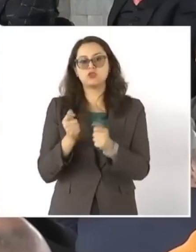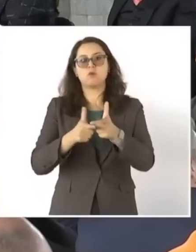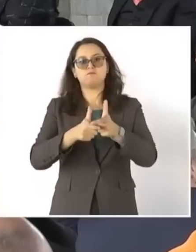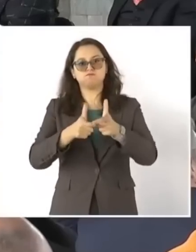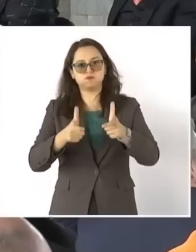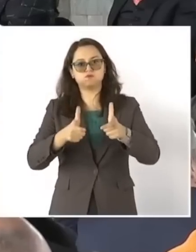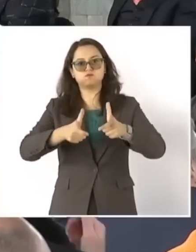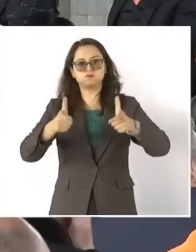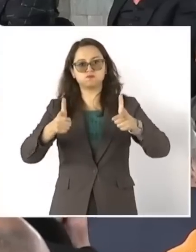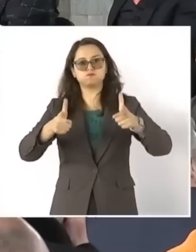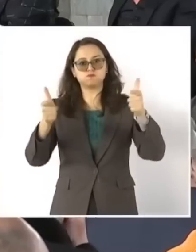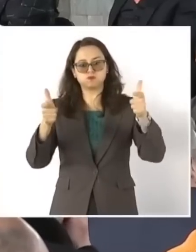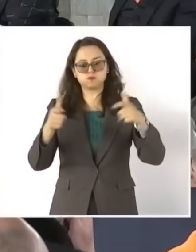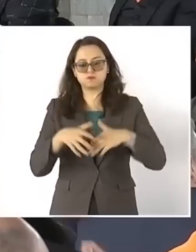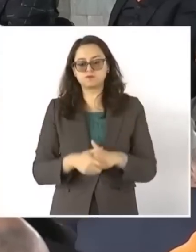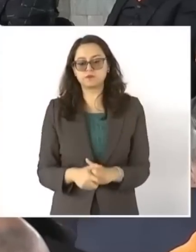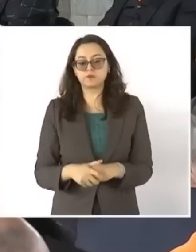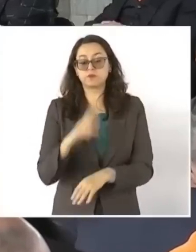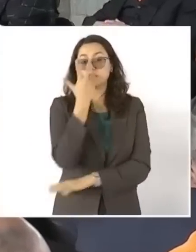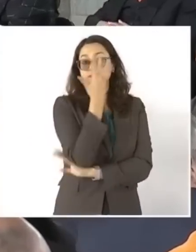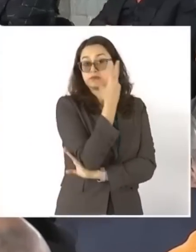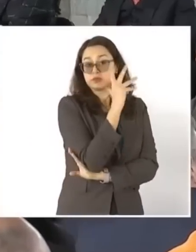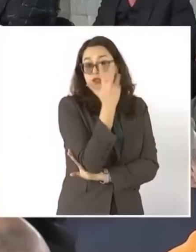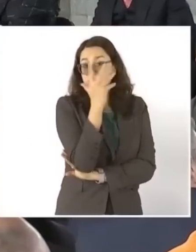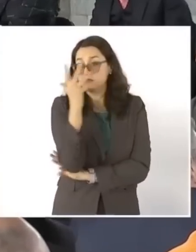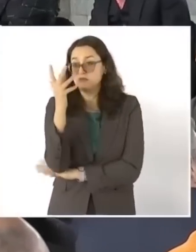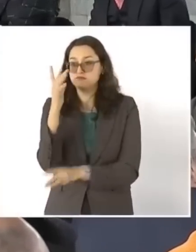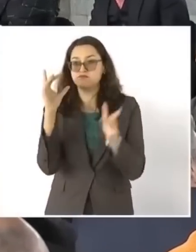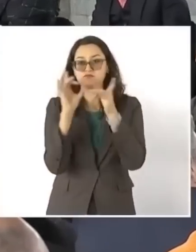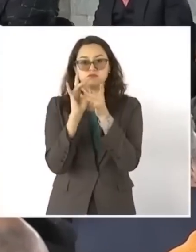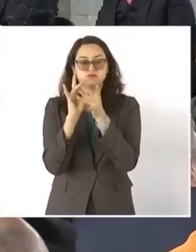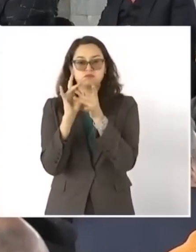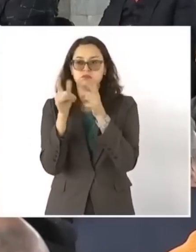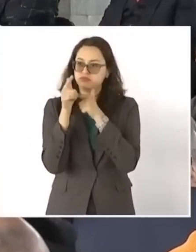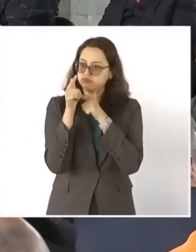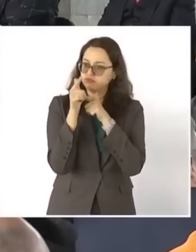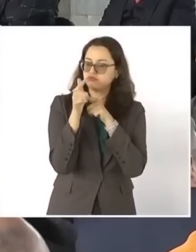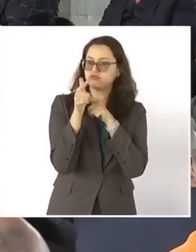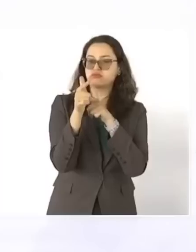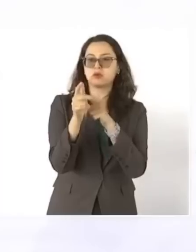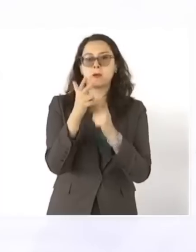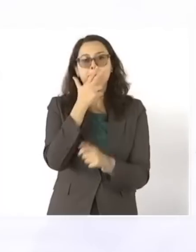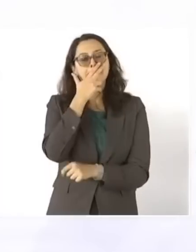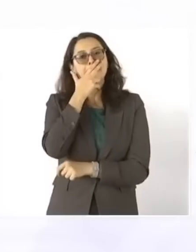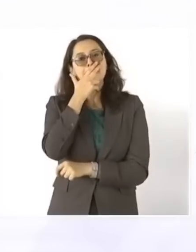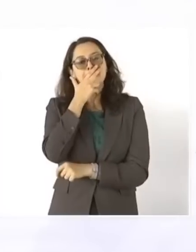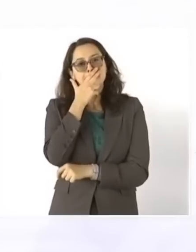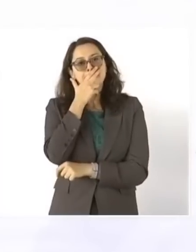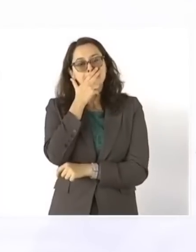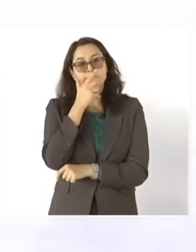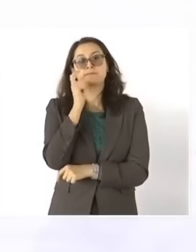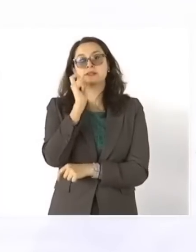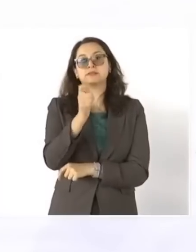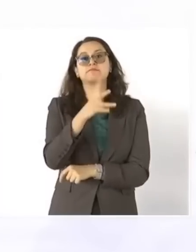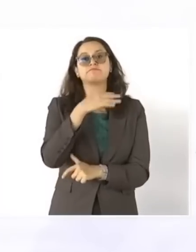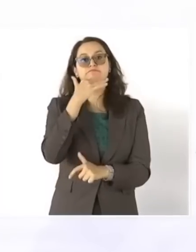sostenibilidad ambiental en todo el proyecto tanto en disminución de contaminación local